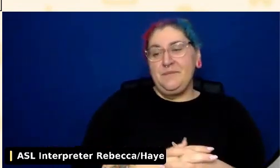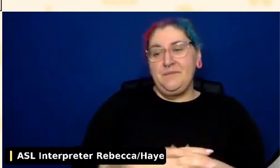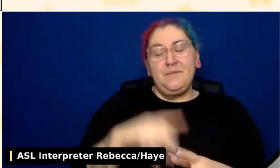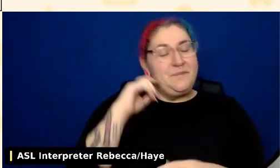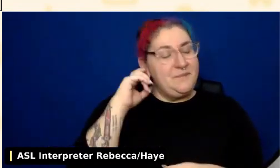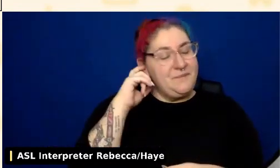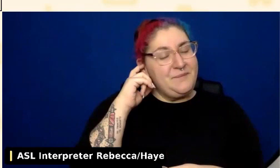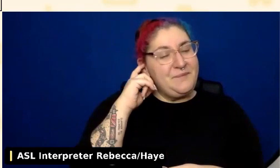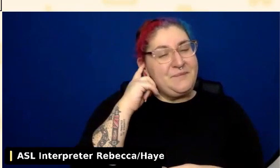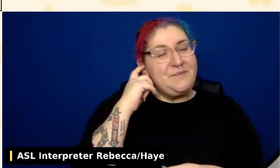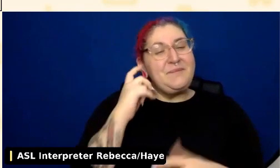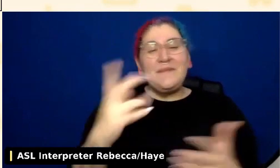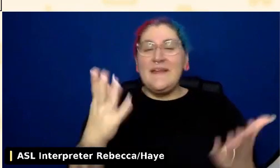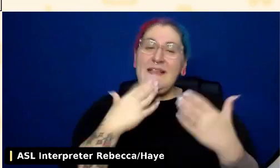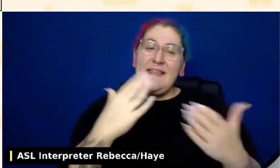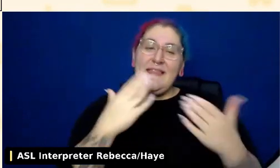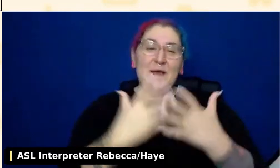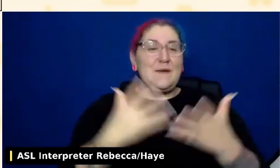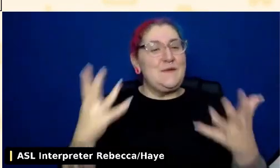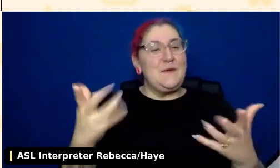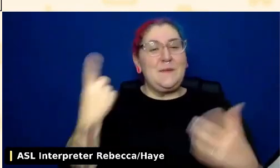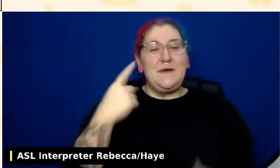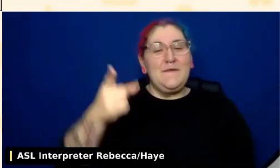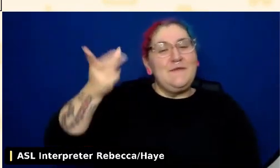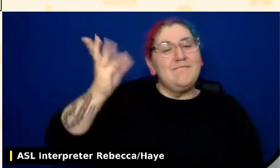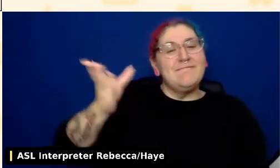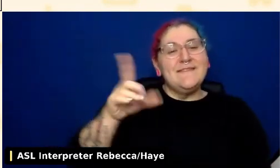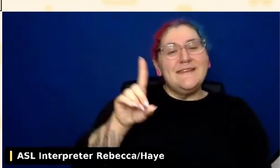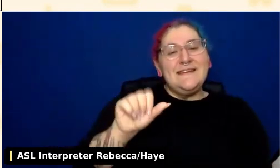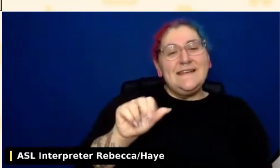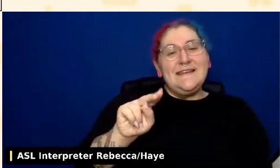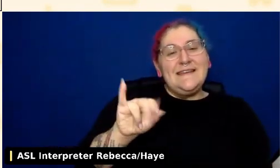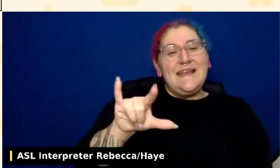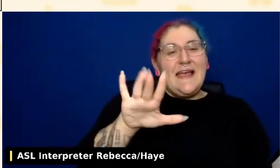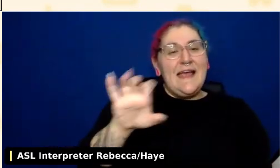Gracias por asistir a la sesión con Danielle. Puedes continuar la conversación en el chat,